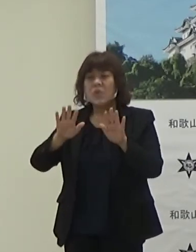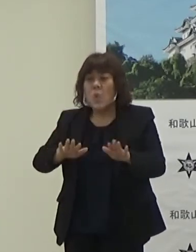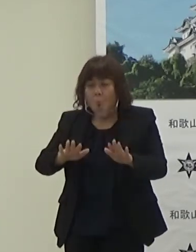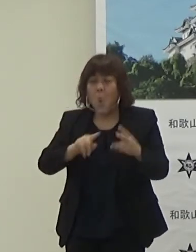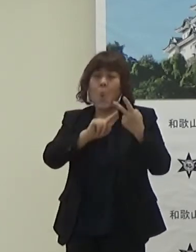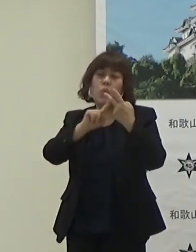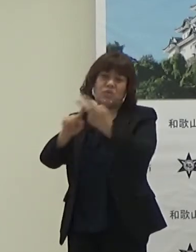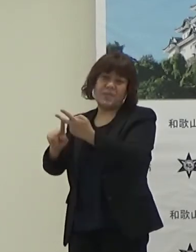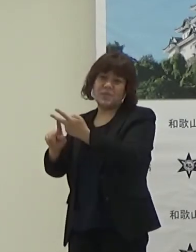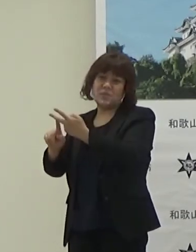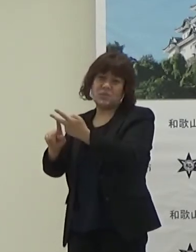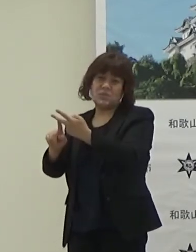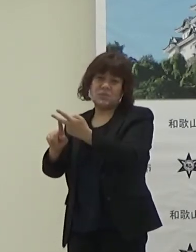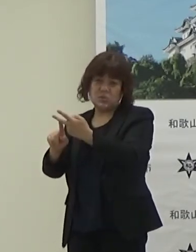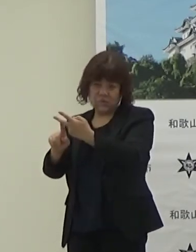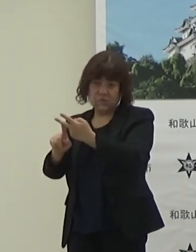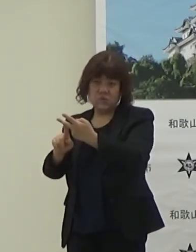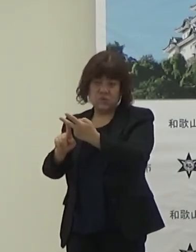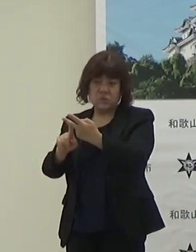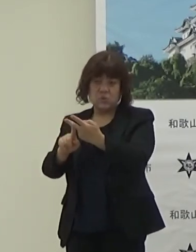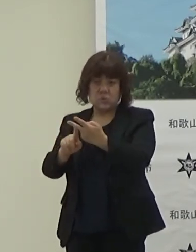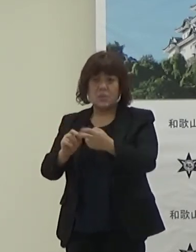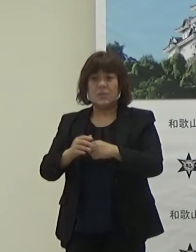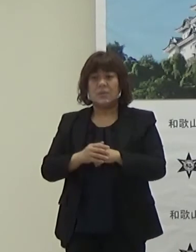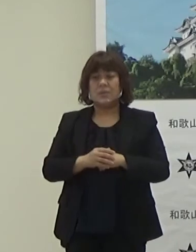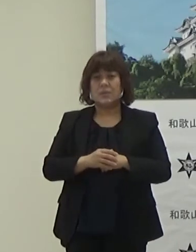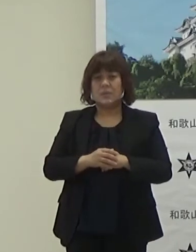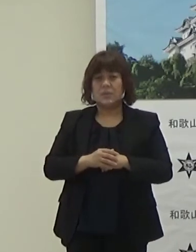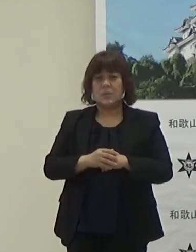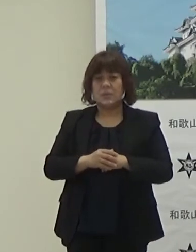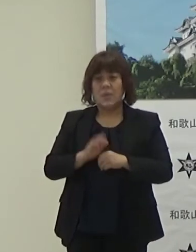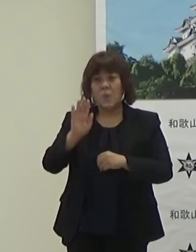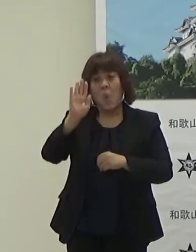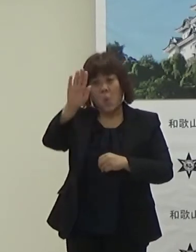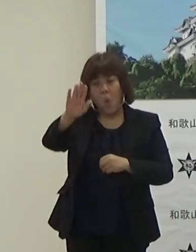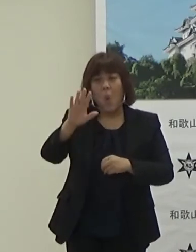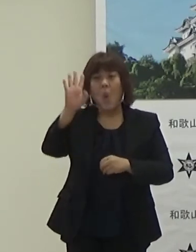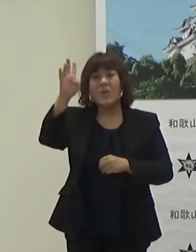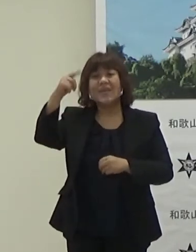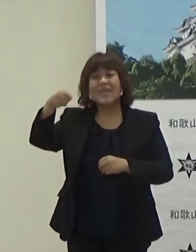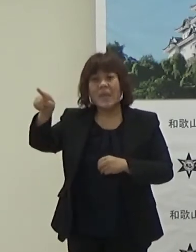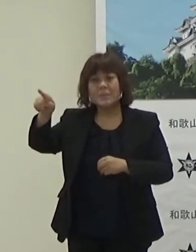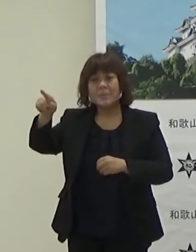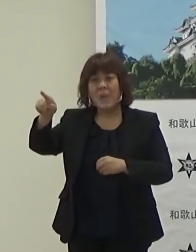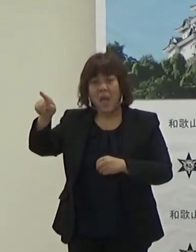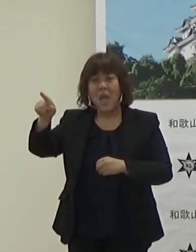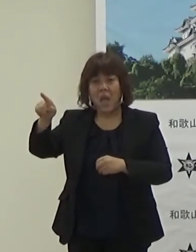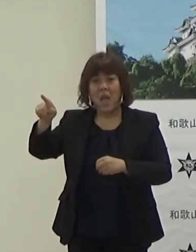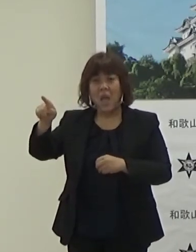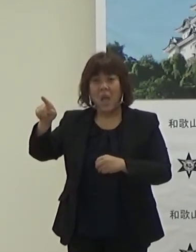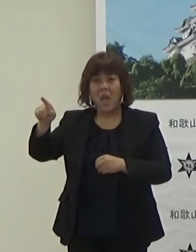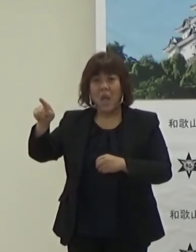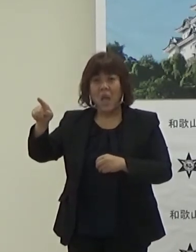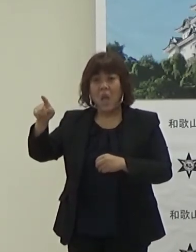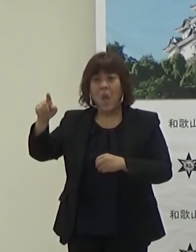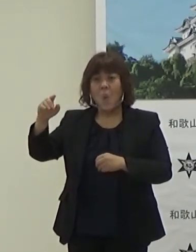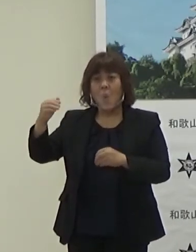今日付で出す予定になっています この後県の方は公安委員会の協議が今日くらいかな